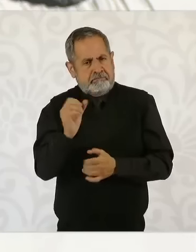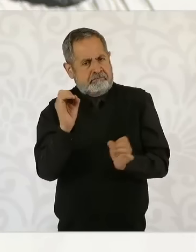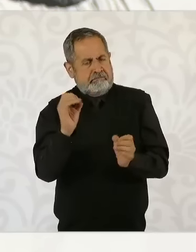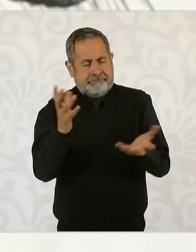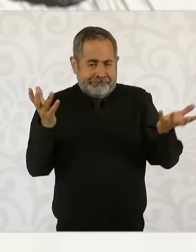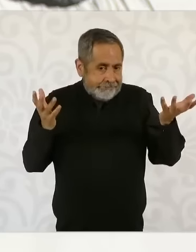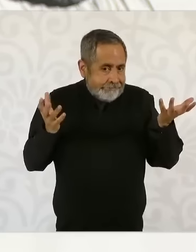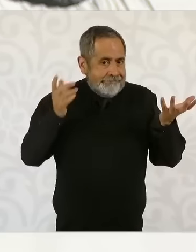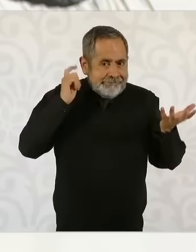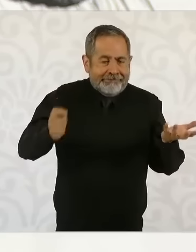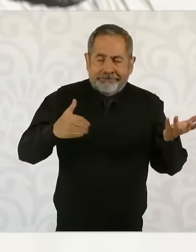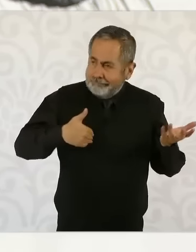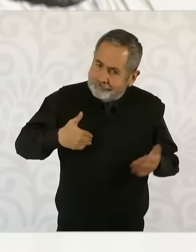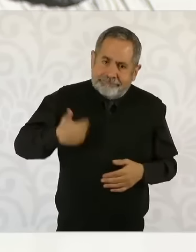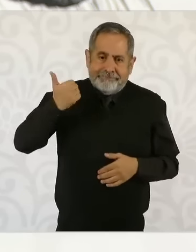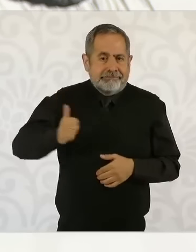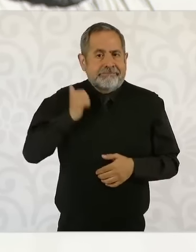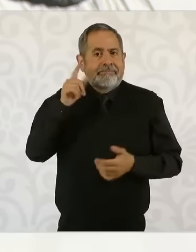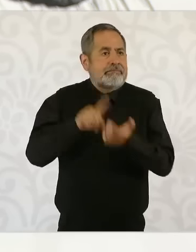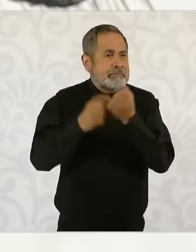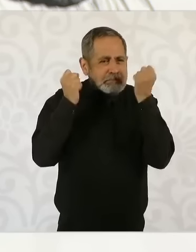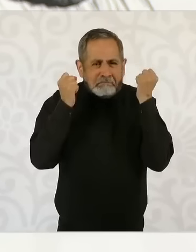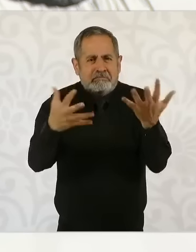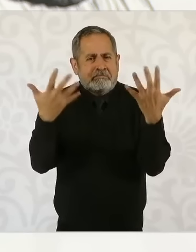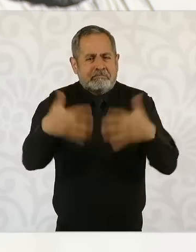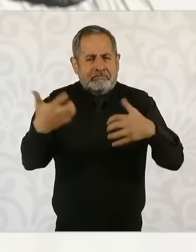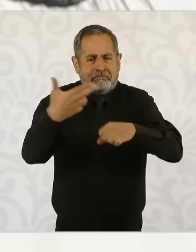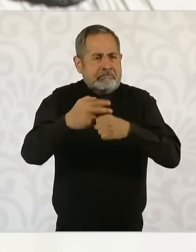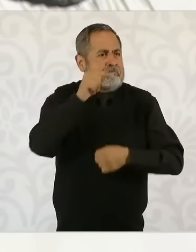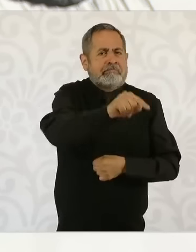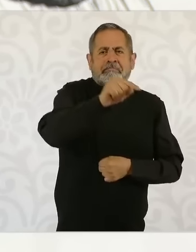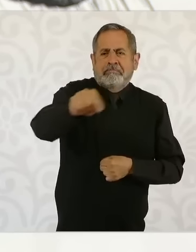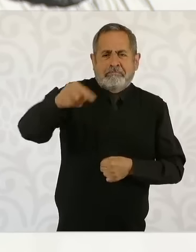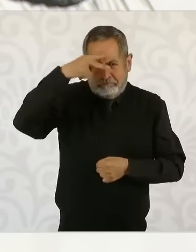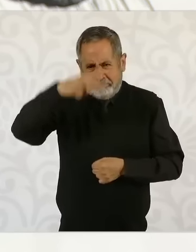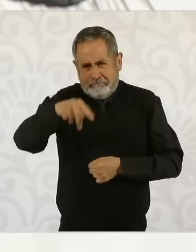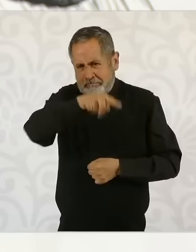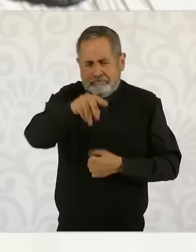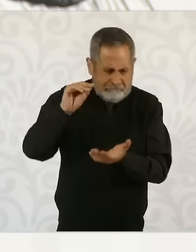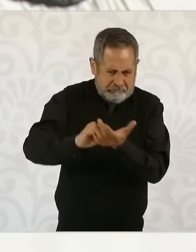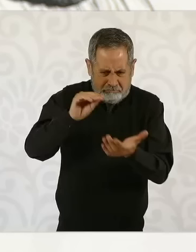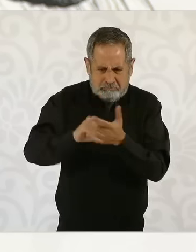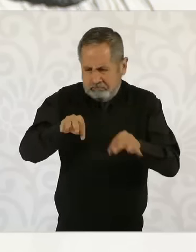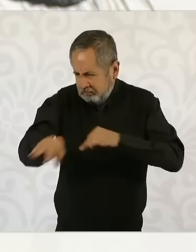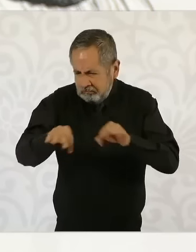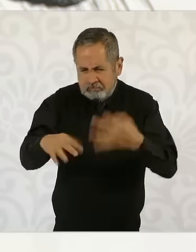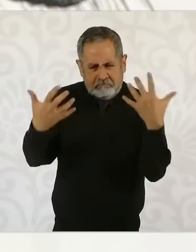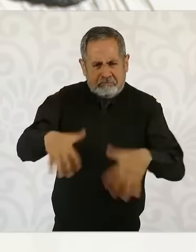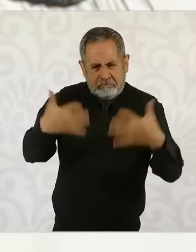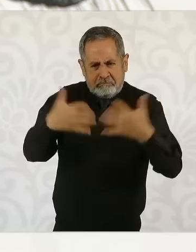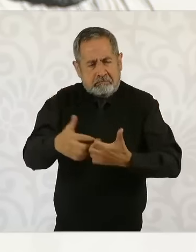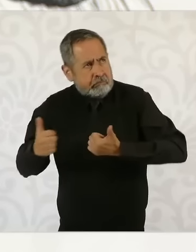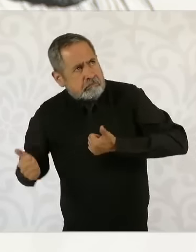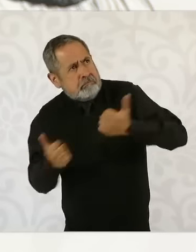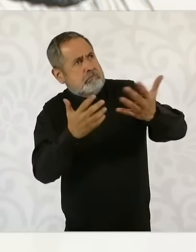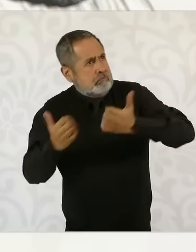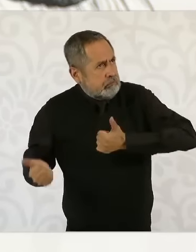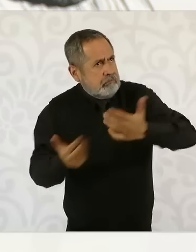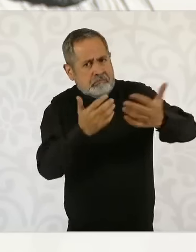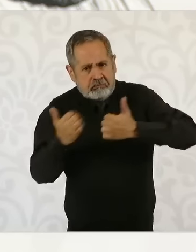eso significa muchísimas empresas de exportación en méxico que siguen exportando sin aranceles